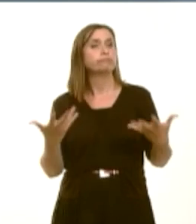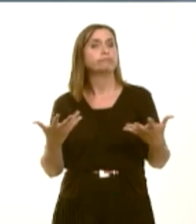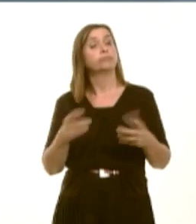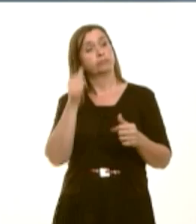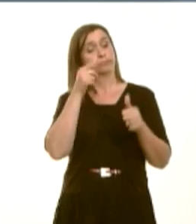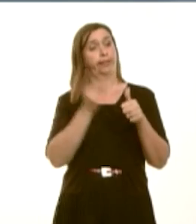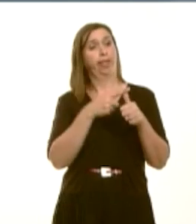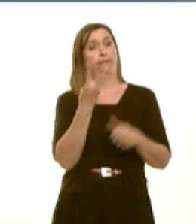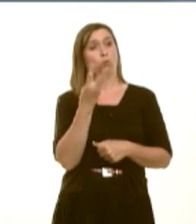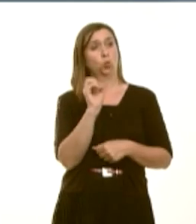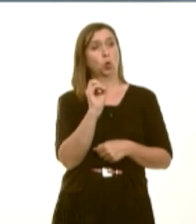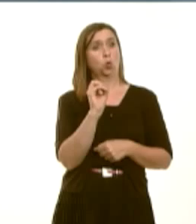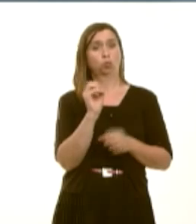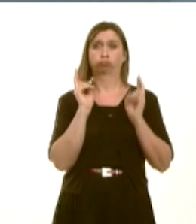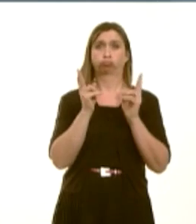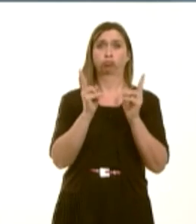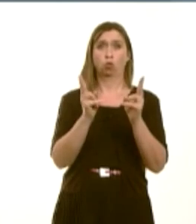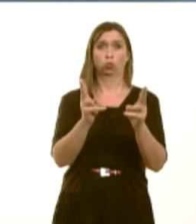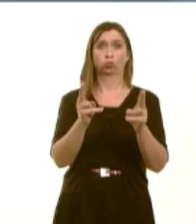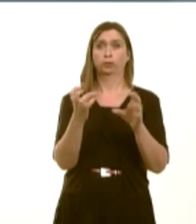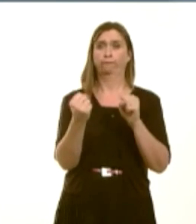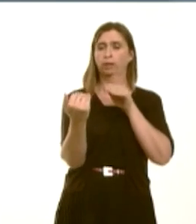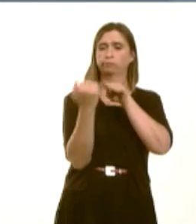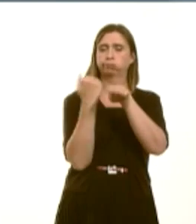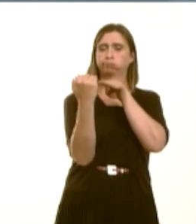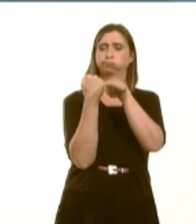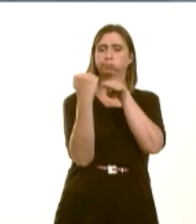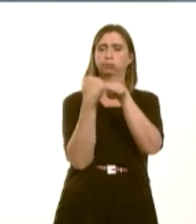iír economi leol. Rwyín siwr eich bod chiín ymwybodol bod y dyddiad cau ar gyfer astudiaeth